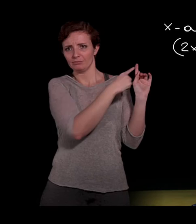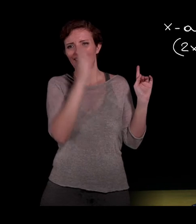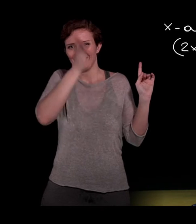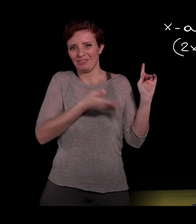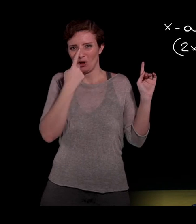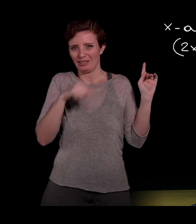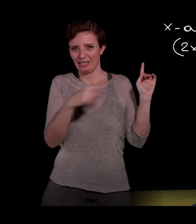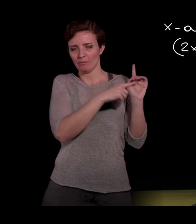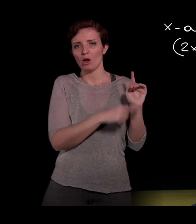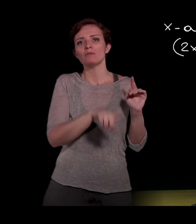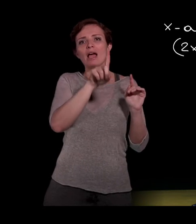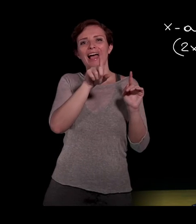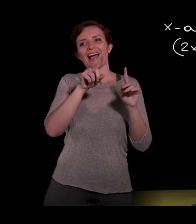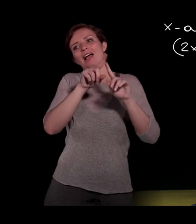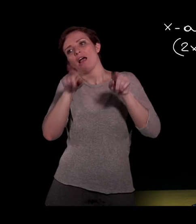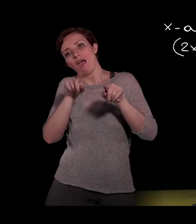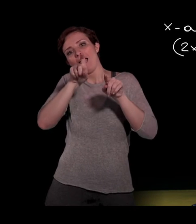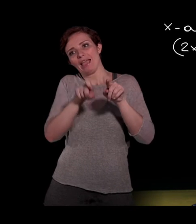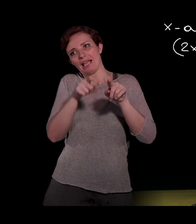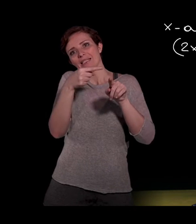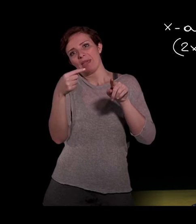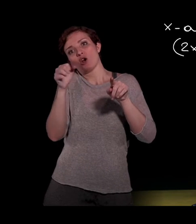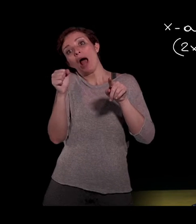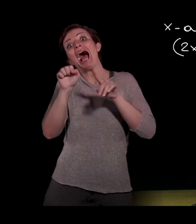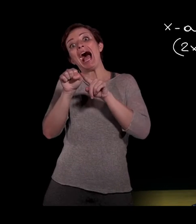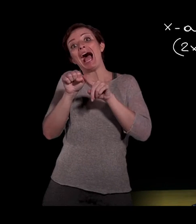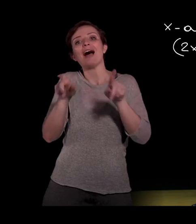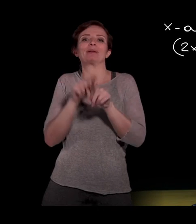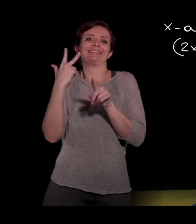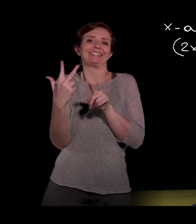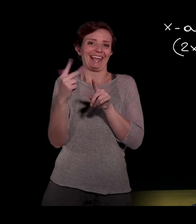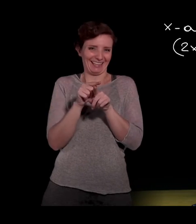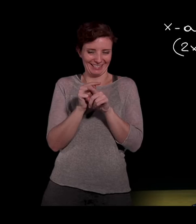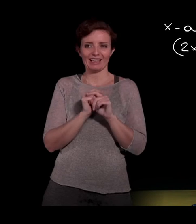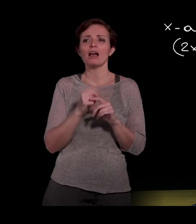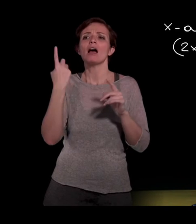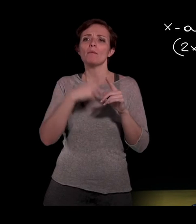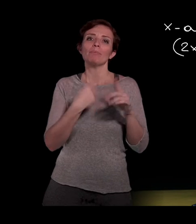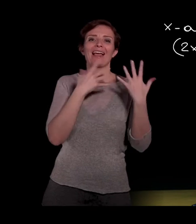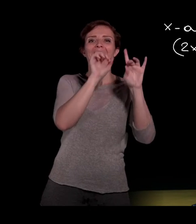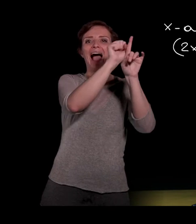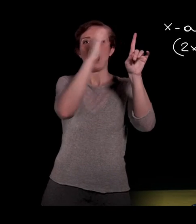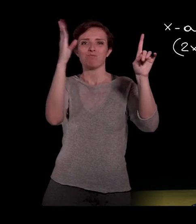questa divisione (x-a) con a pari a 3. Questo è il polinomio A e questo il polinomio B.